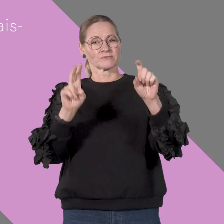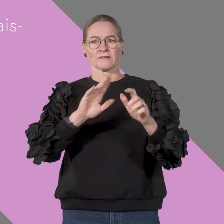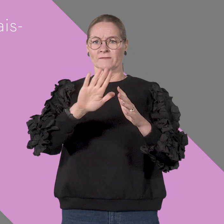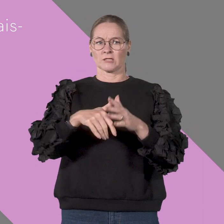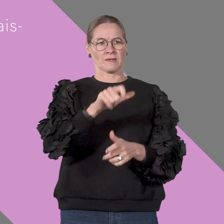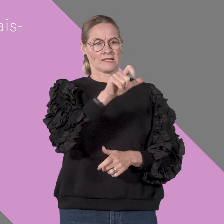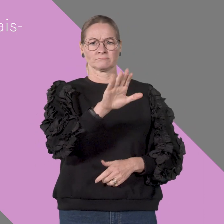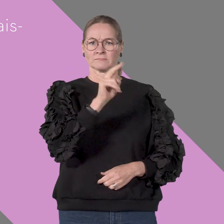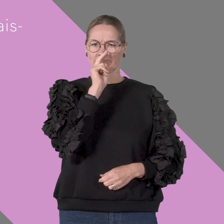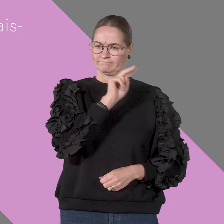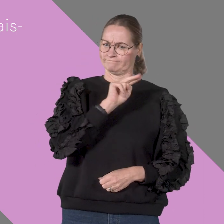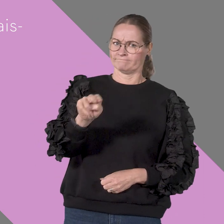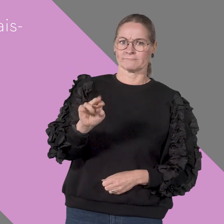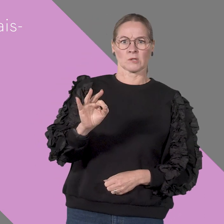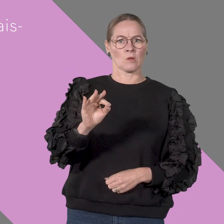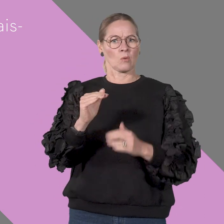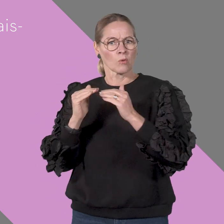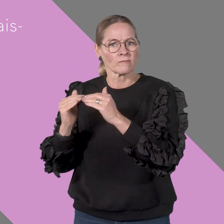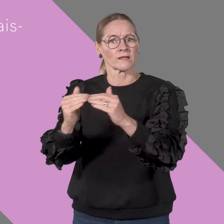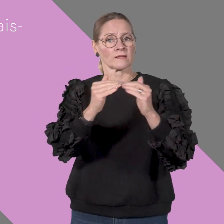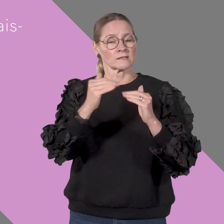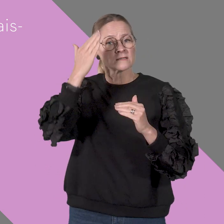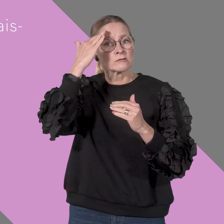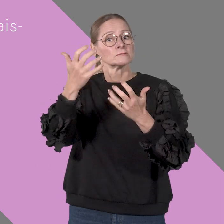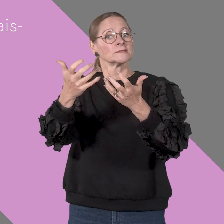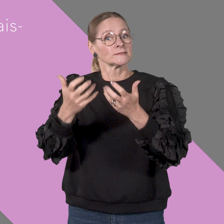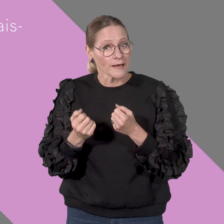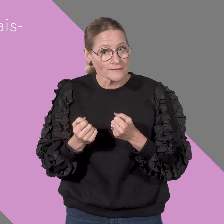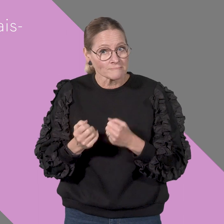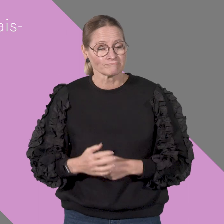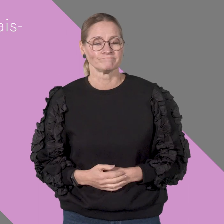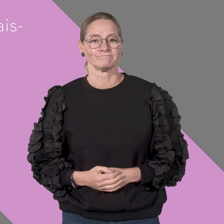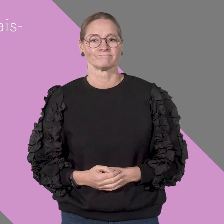yhdenvertaista tiedonsaantia viittomakielisten näkökulmasta.